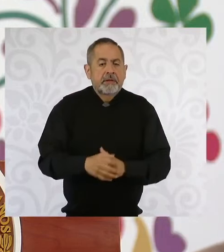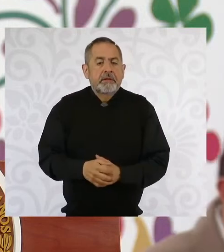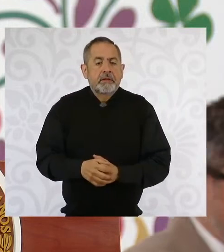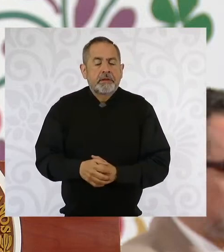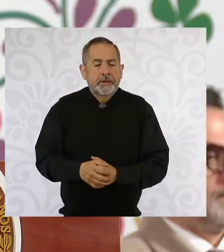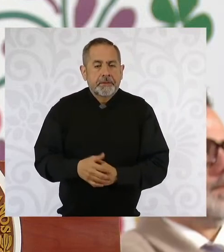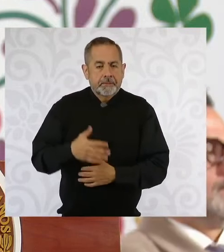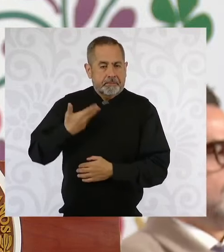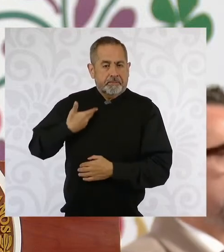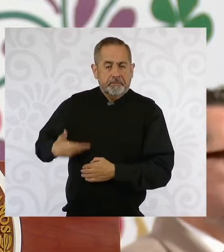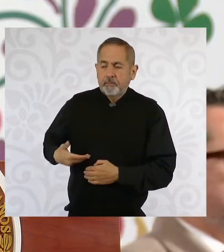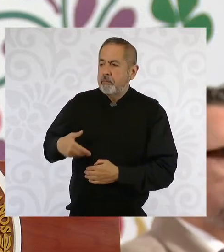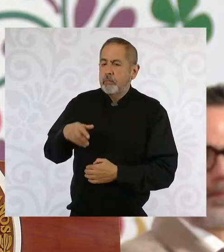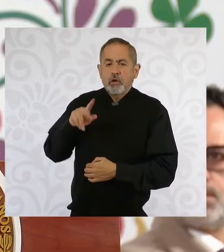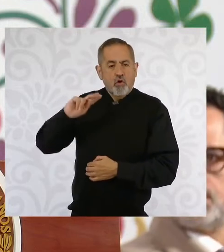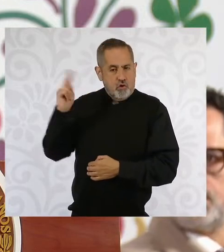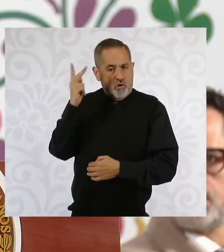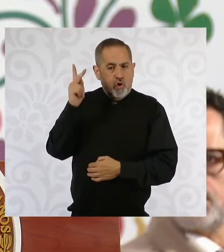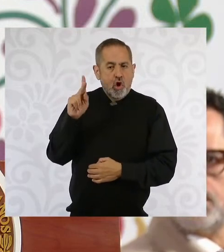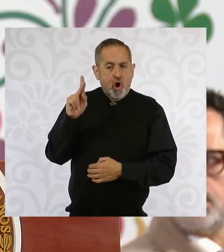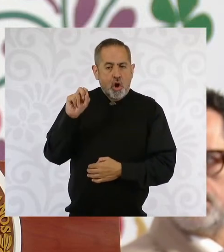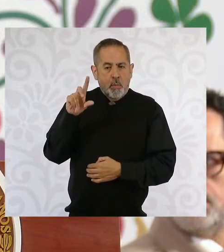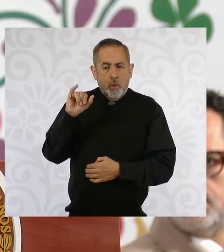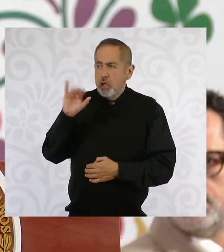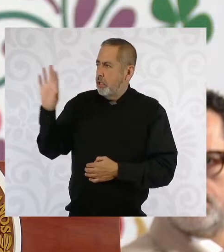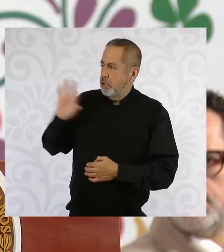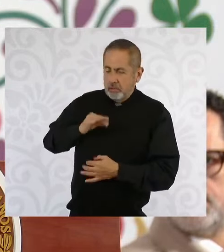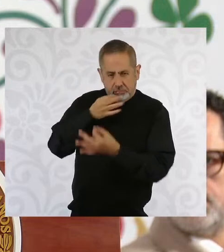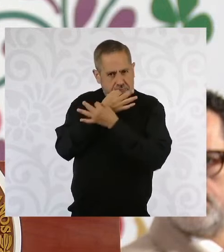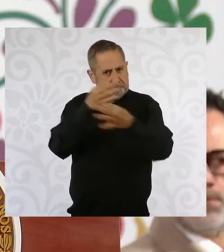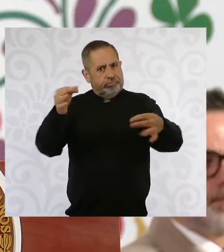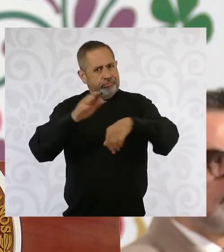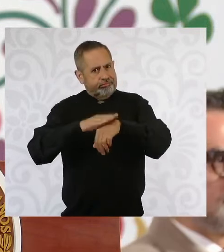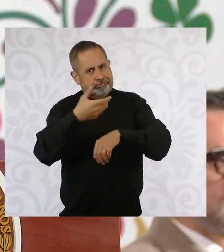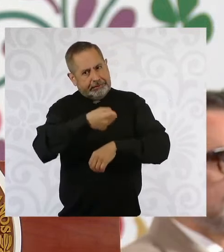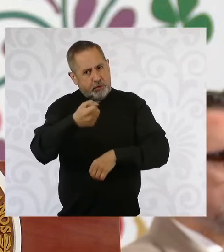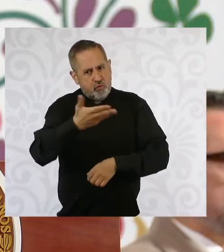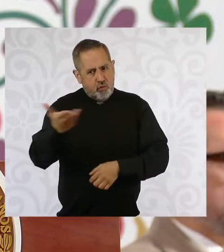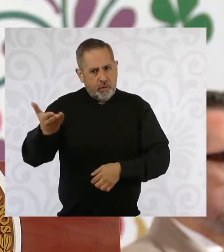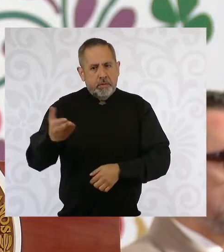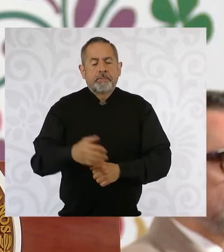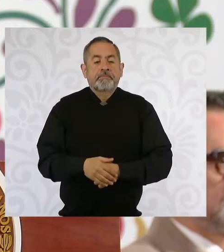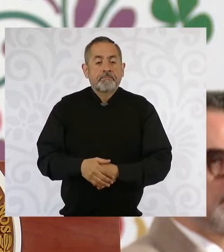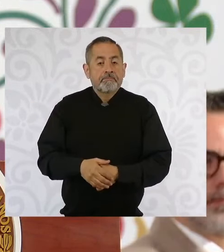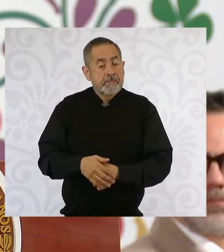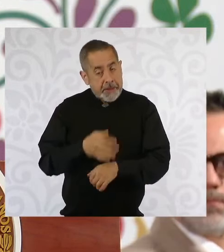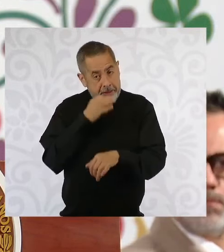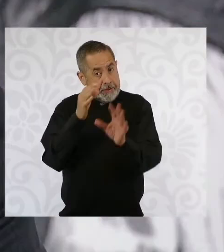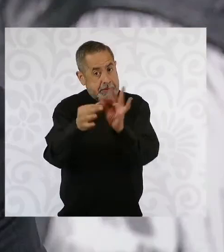Instituto Politécnico Nacional les saludo con gusto quiero decirles que nuestra presidenta